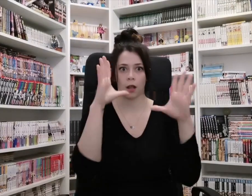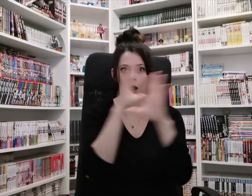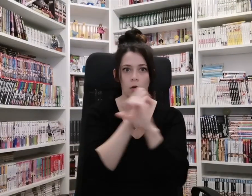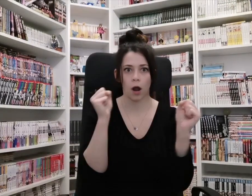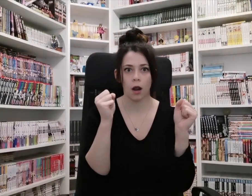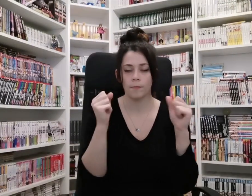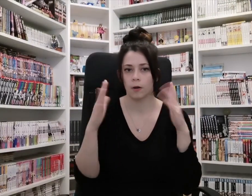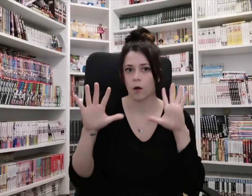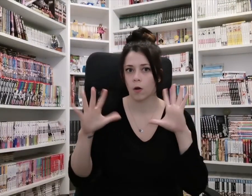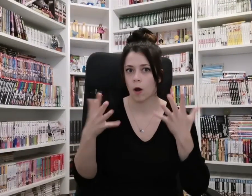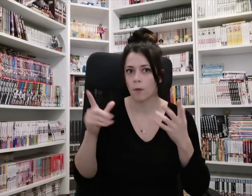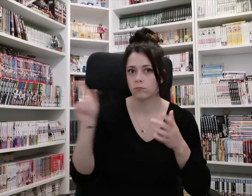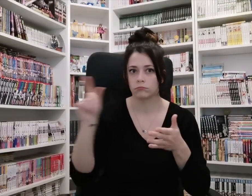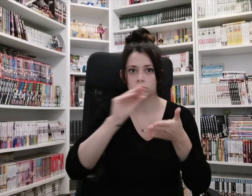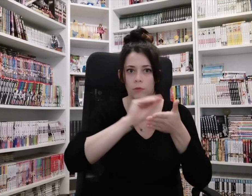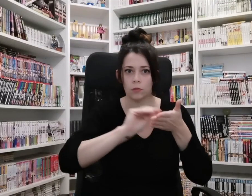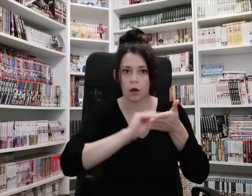C'est aussi fascinant…